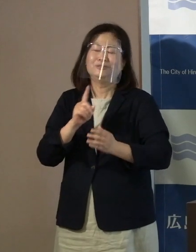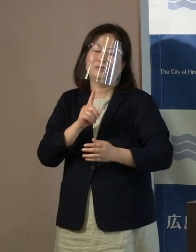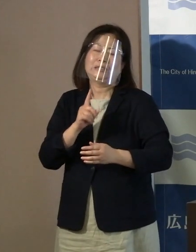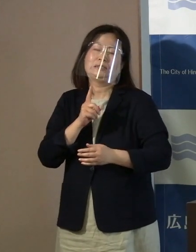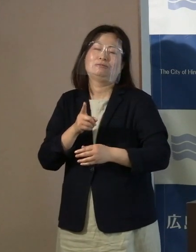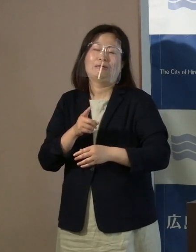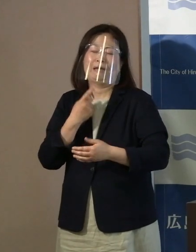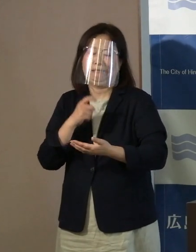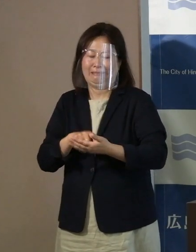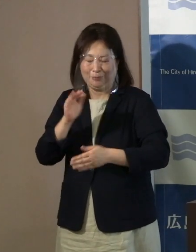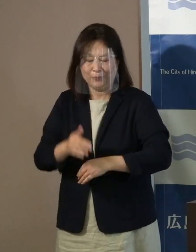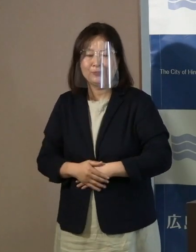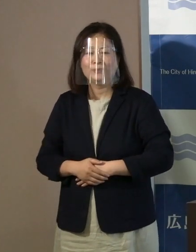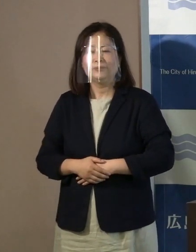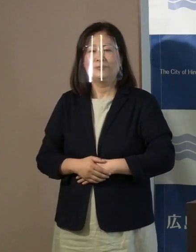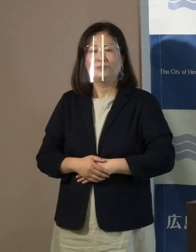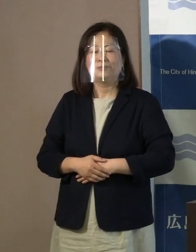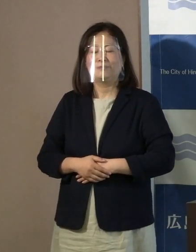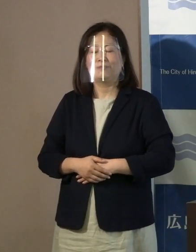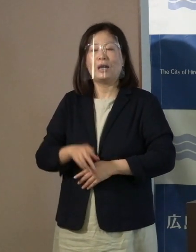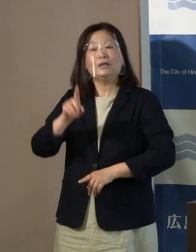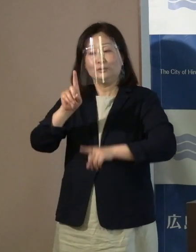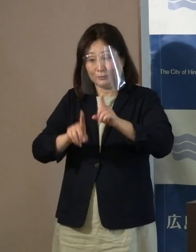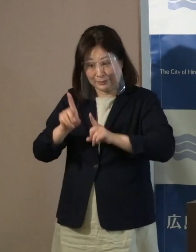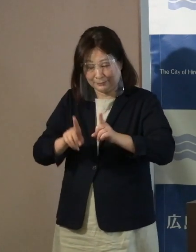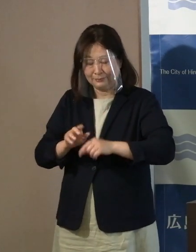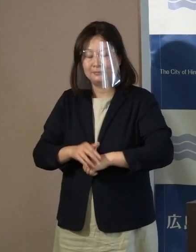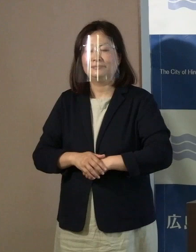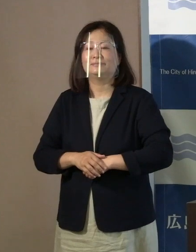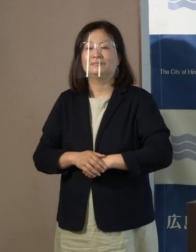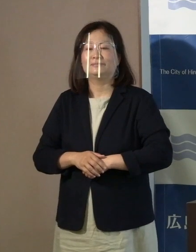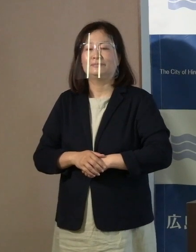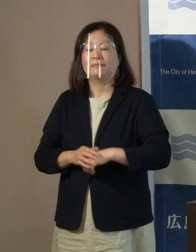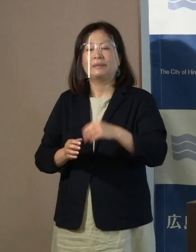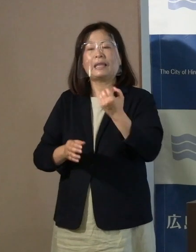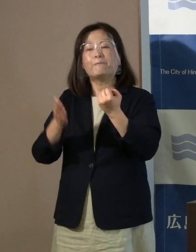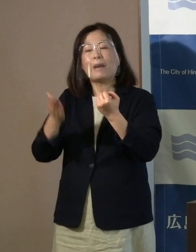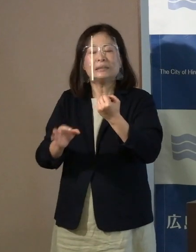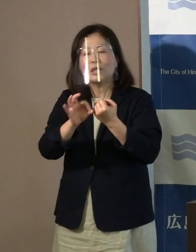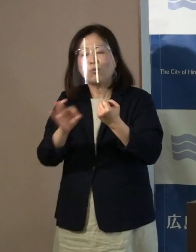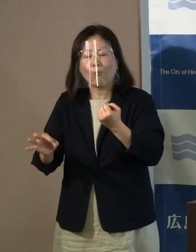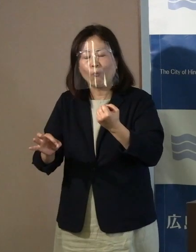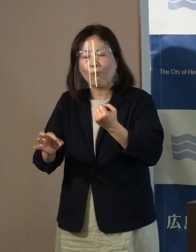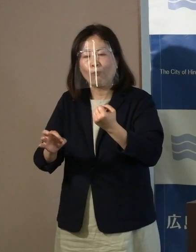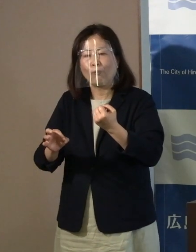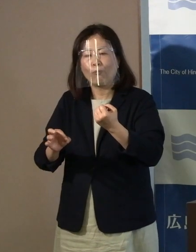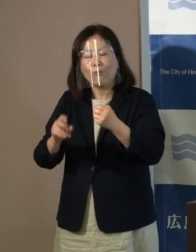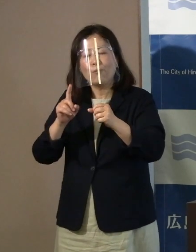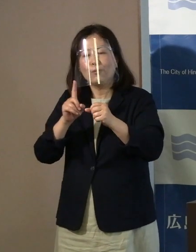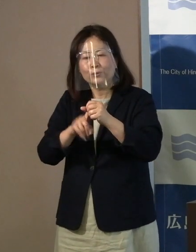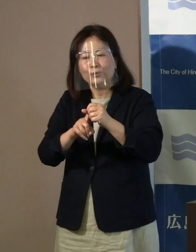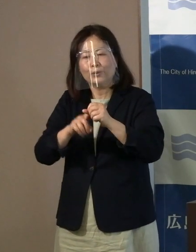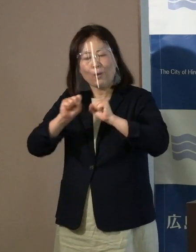任意の接種ですし､ とりあえず何パーセントとかっていうことで やりましょう というようなことをいっていますから､